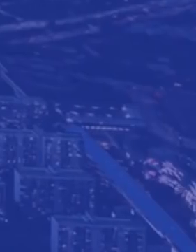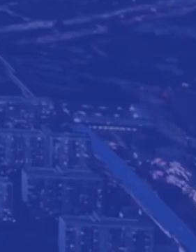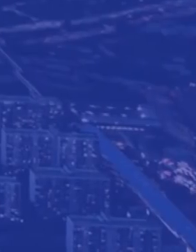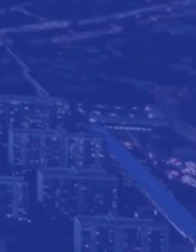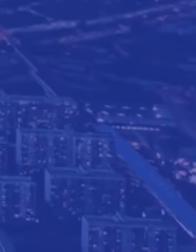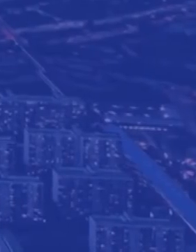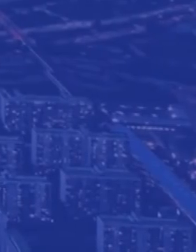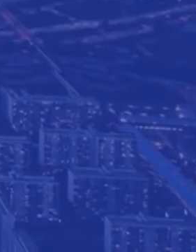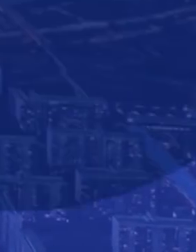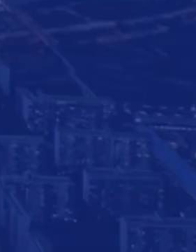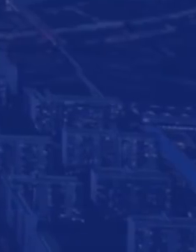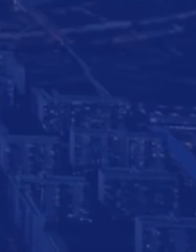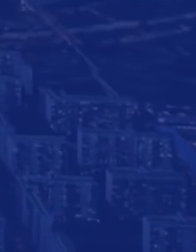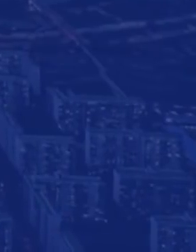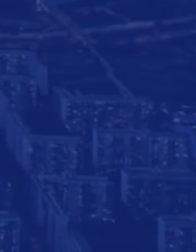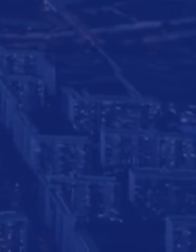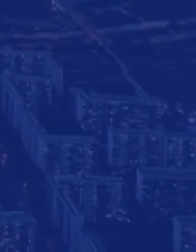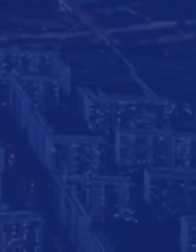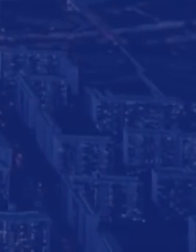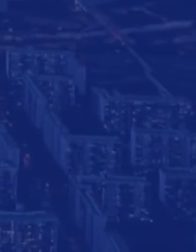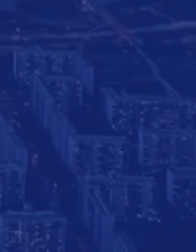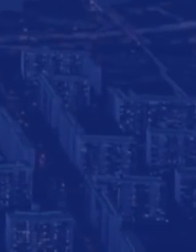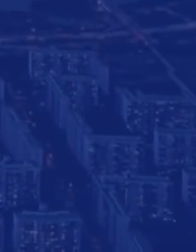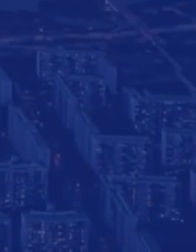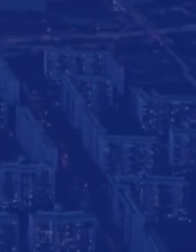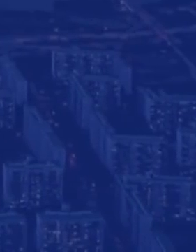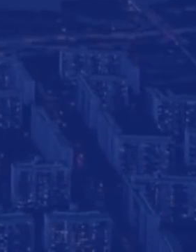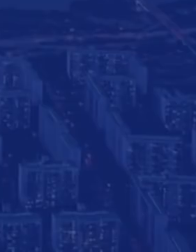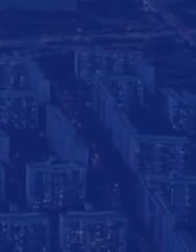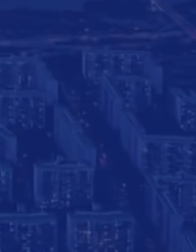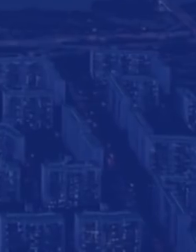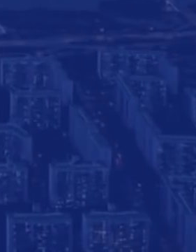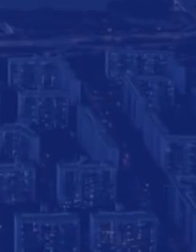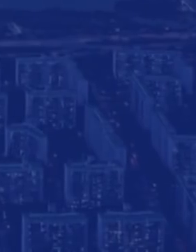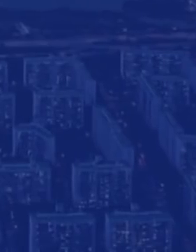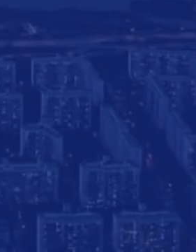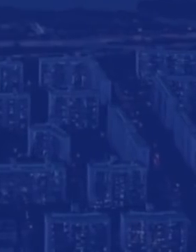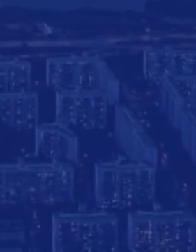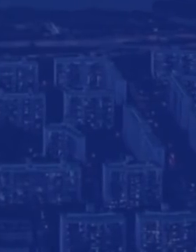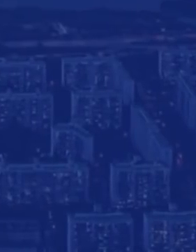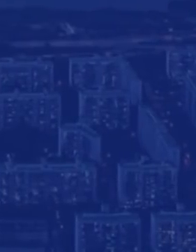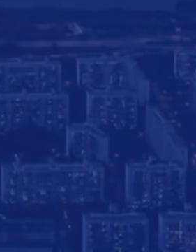(앵커) 장애 아동을 비롯한 아이들 10명을 학대한 혐의를 받는 인천의